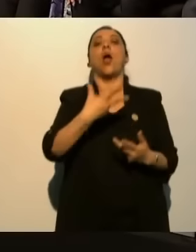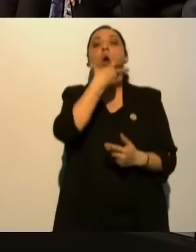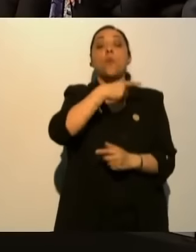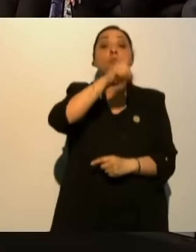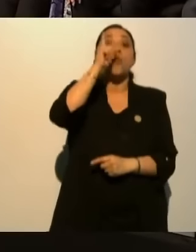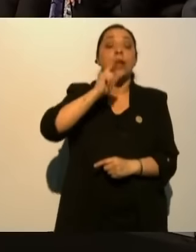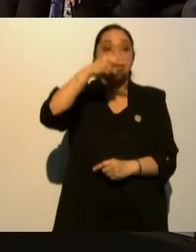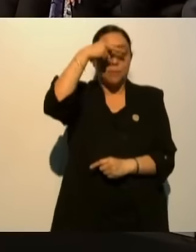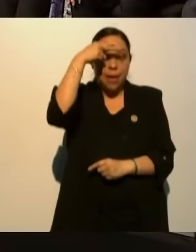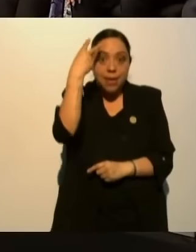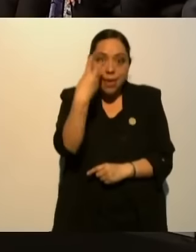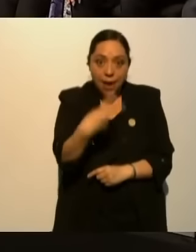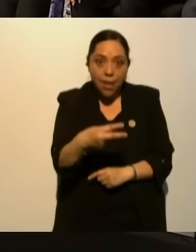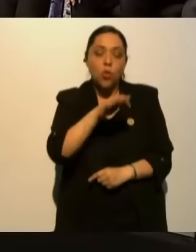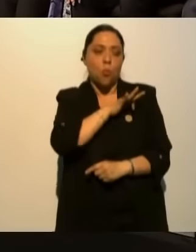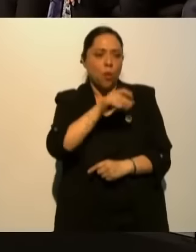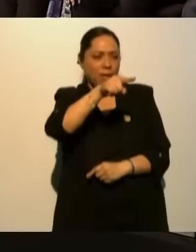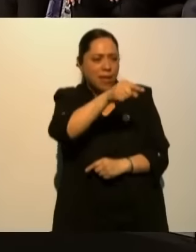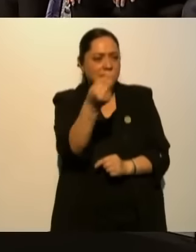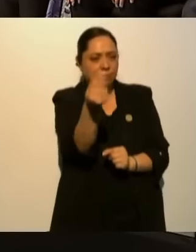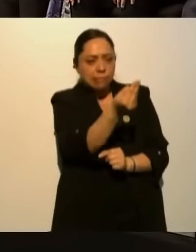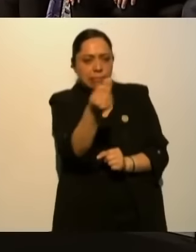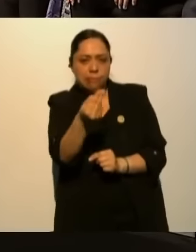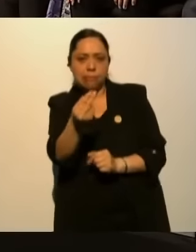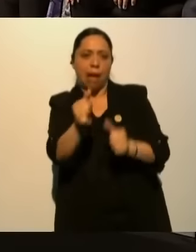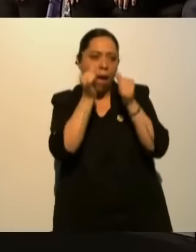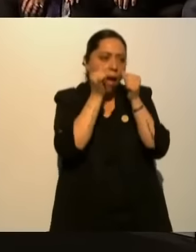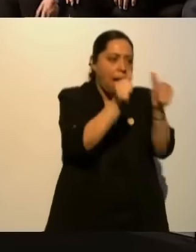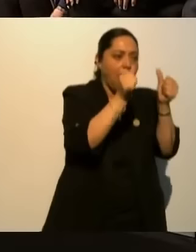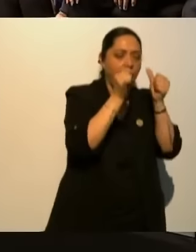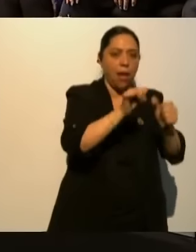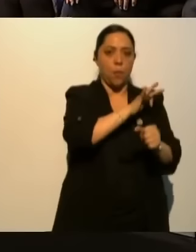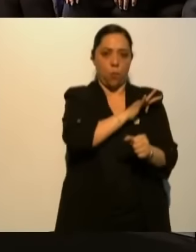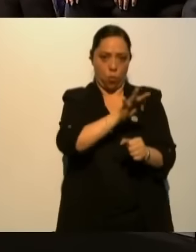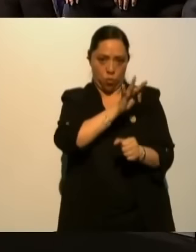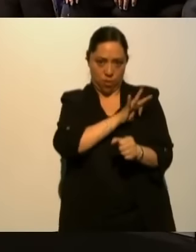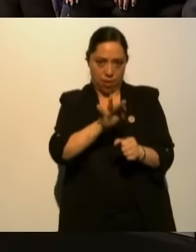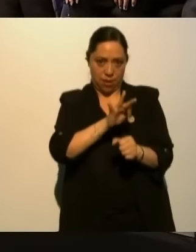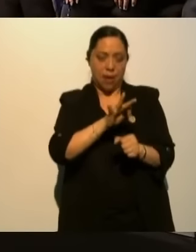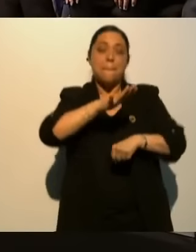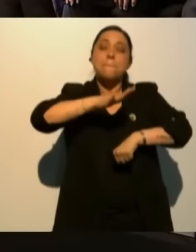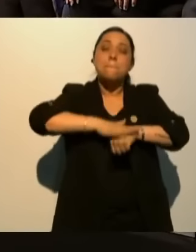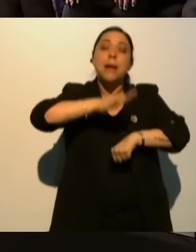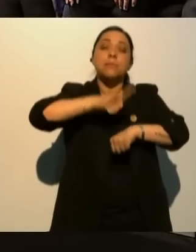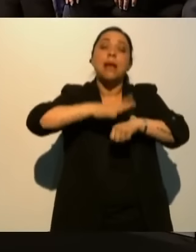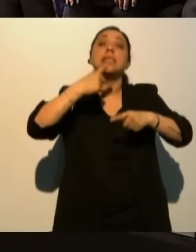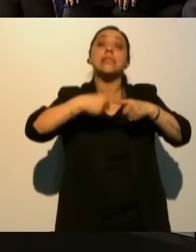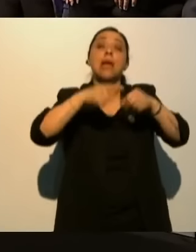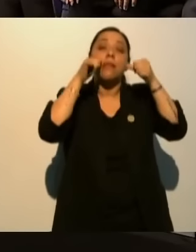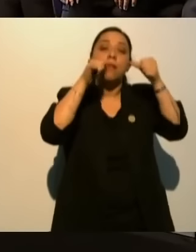las necesidades que tienen y particularmente a las y a los jóvenes que nunca un joven tenga que